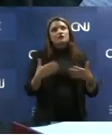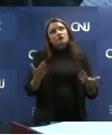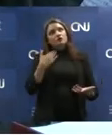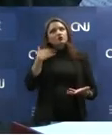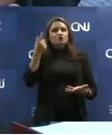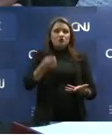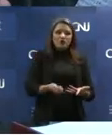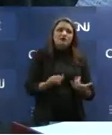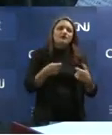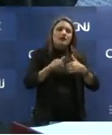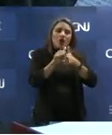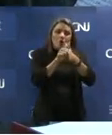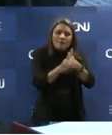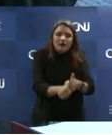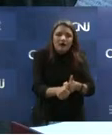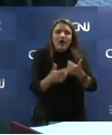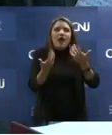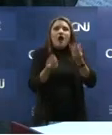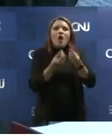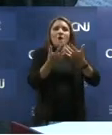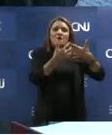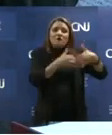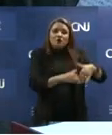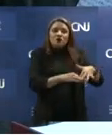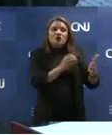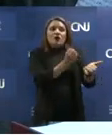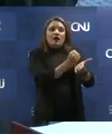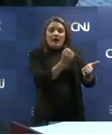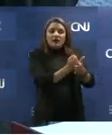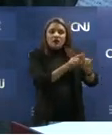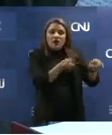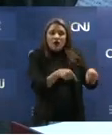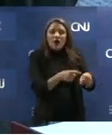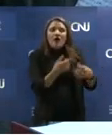o funcionamento do cartório, mas é muito difícil. Dentre